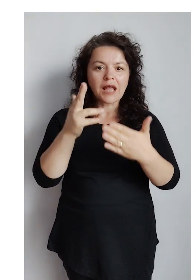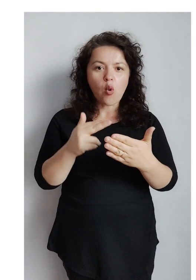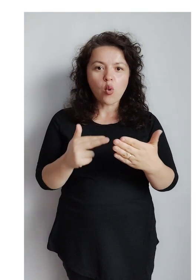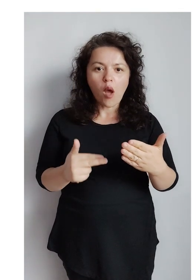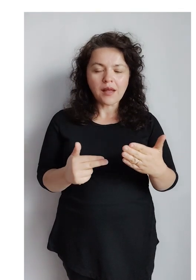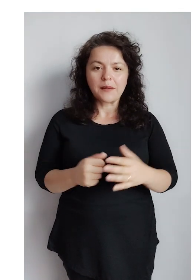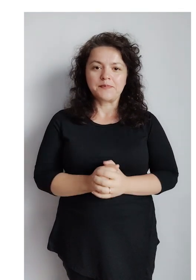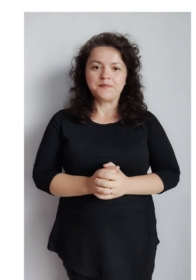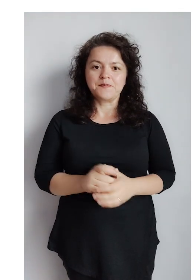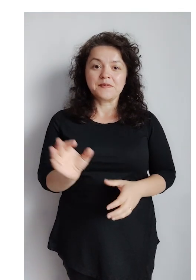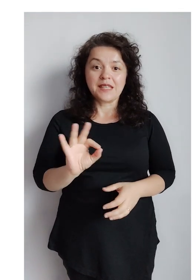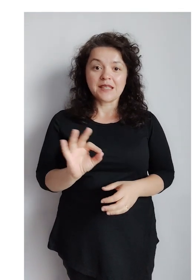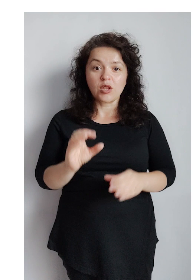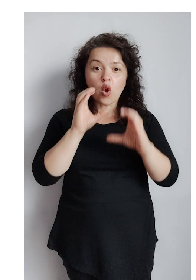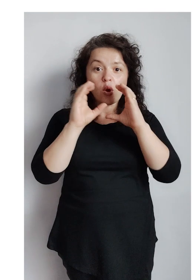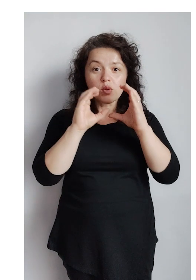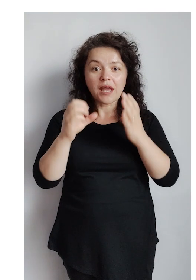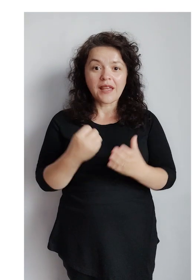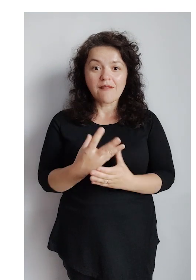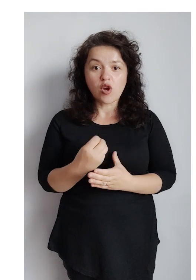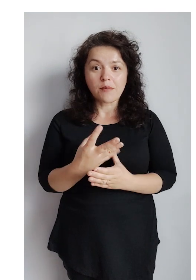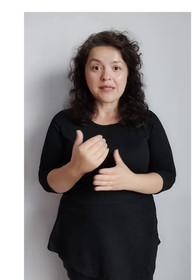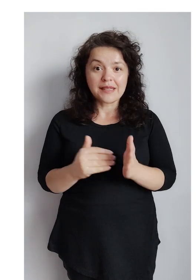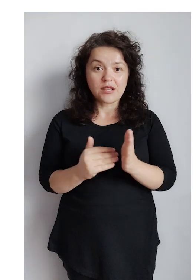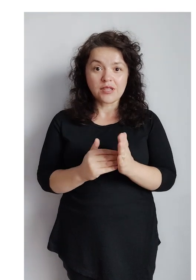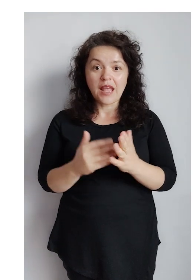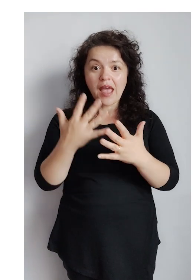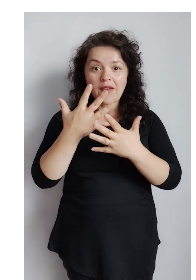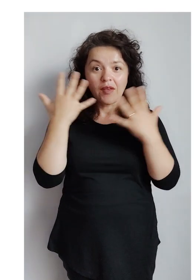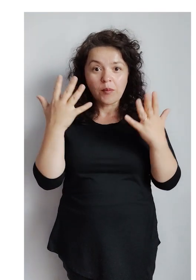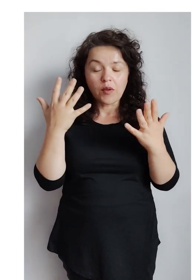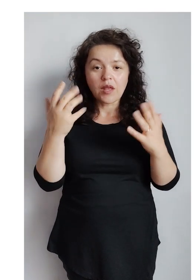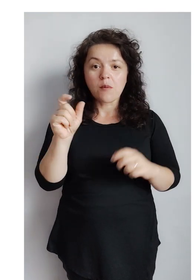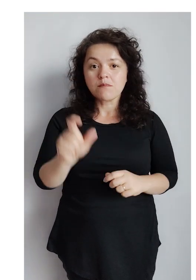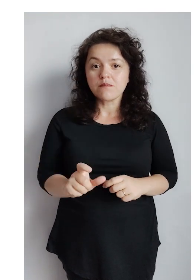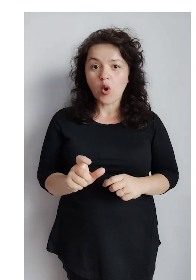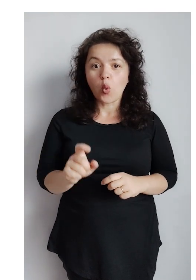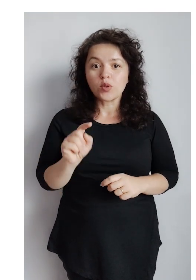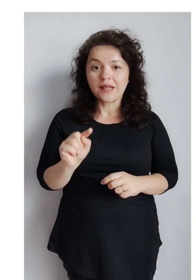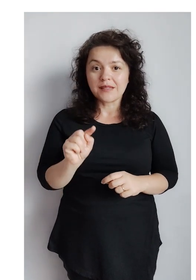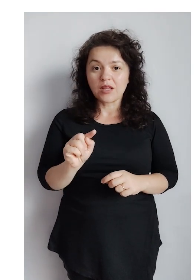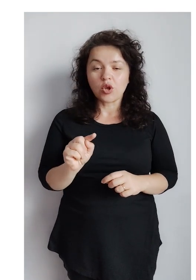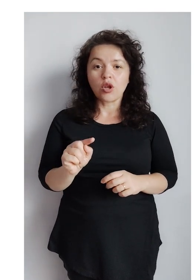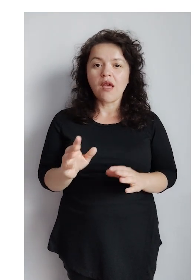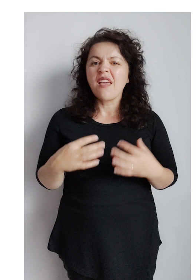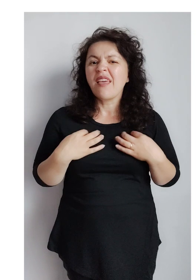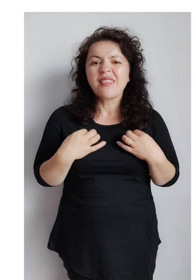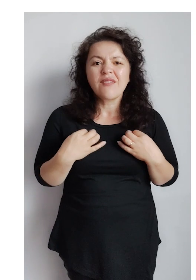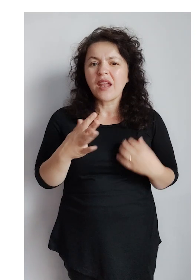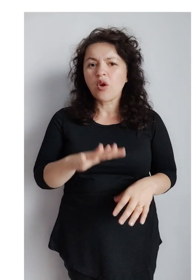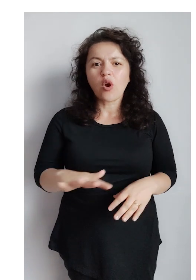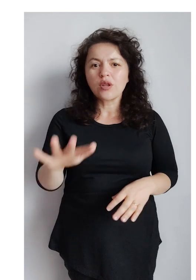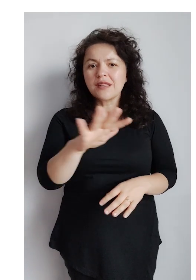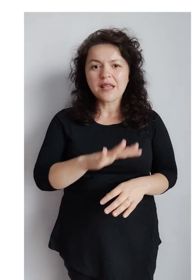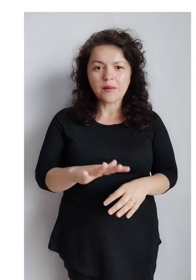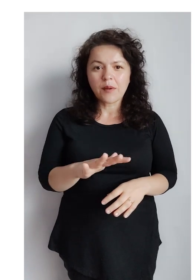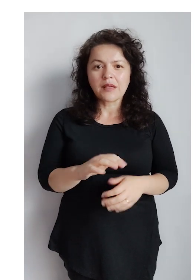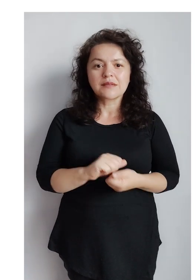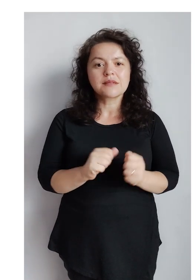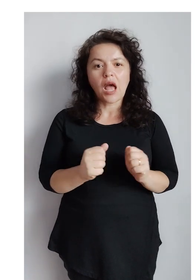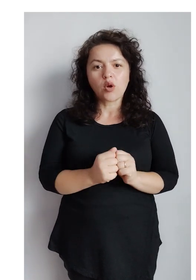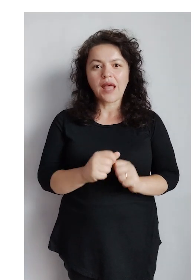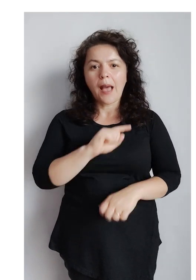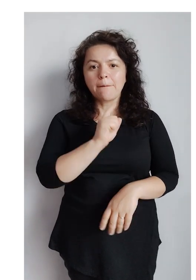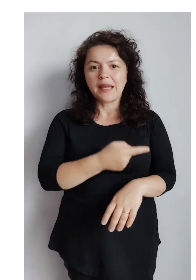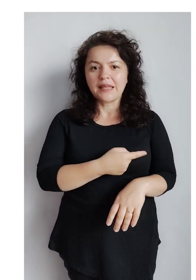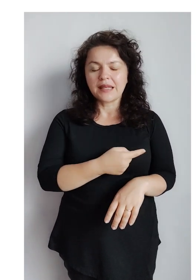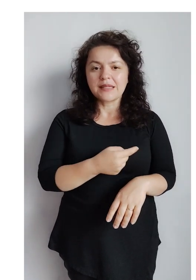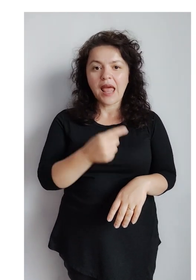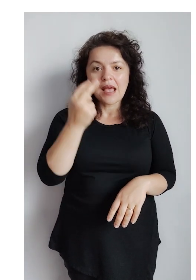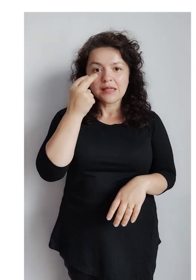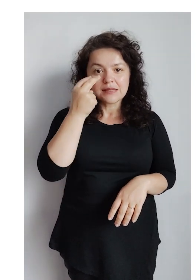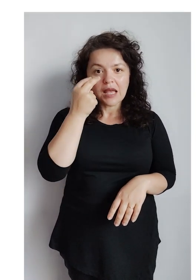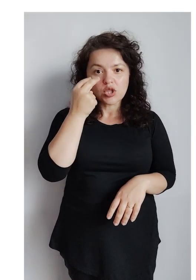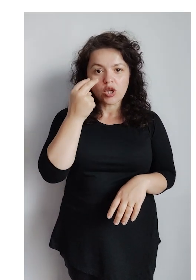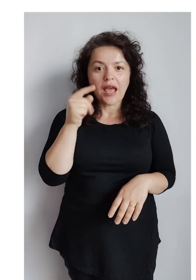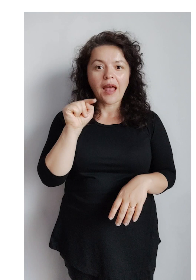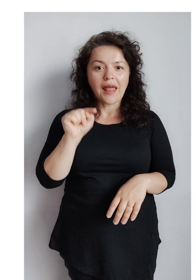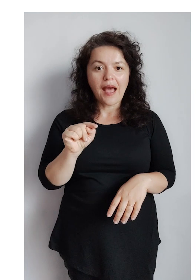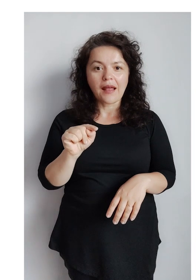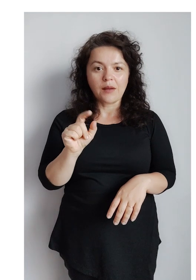Dizainul comunică informațiile necesare în mod eficient utilizatorului, indiferent de condițiile ambientale sau de abilitățile senzoriale ale utilizatorului